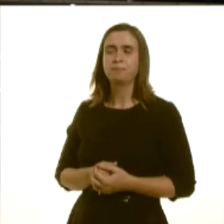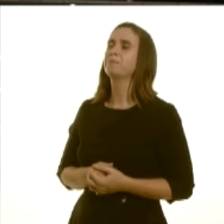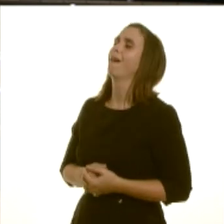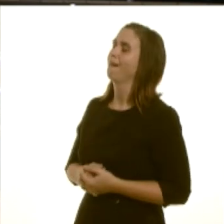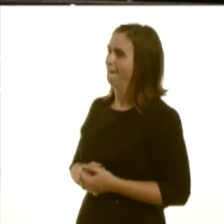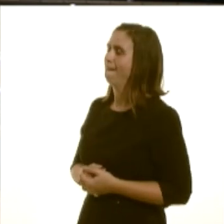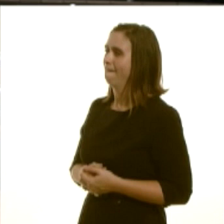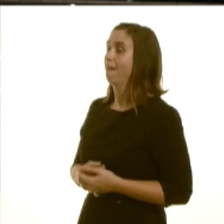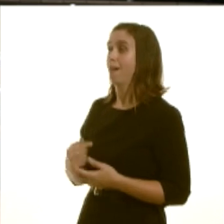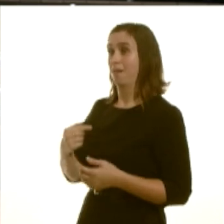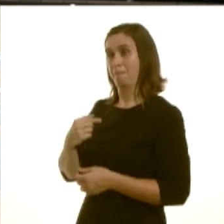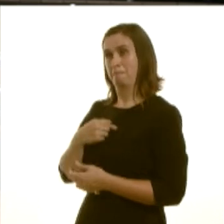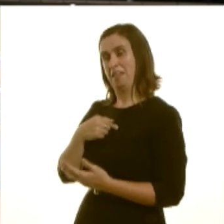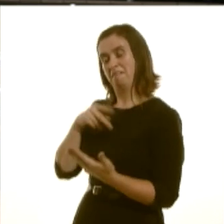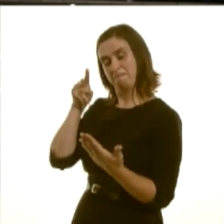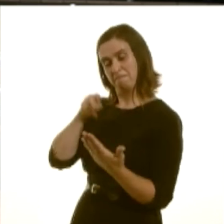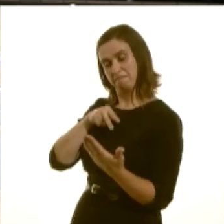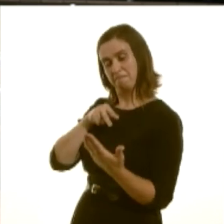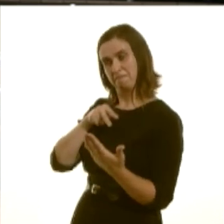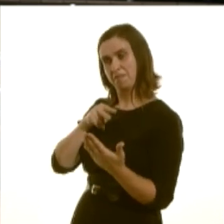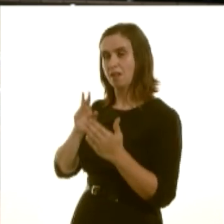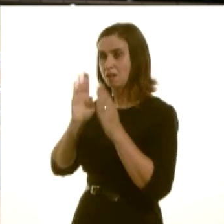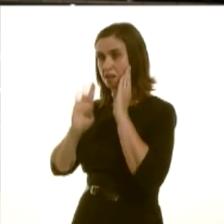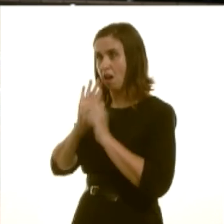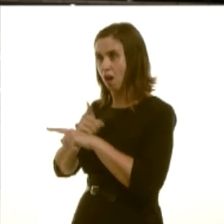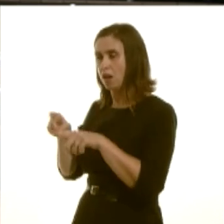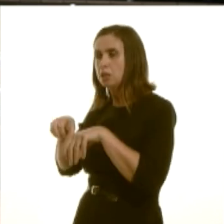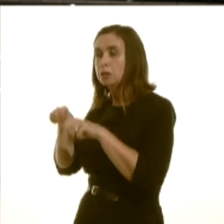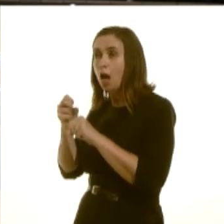bobl ifanc sy’n dechrau ysmygu yn cwympo. Hoffwn sicrhau ei fod yn cwympo yn gyflymach